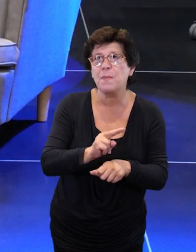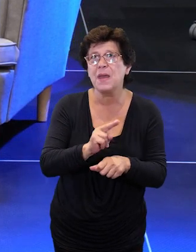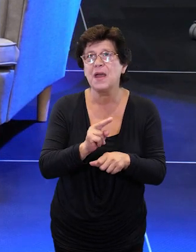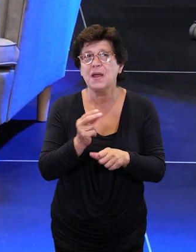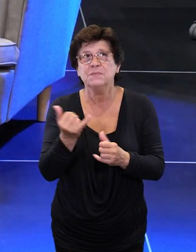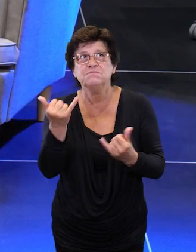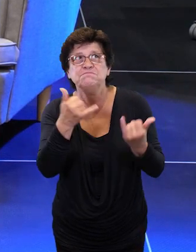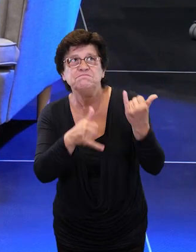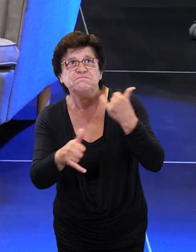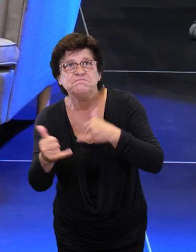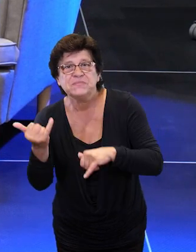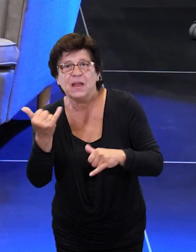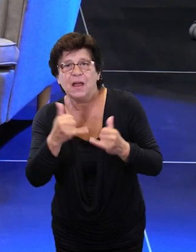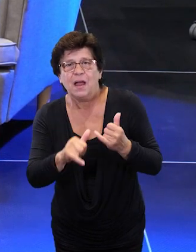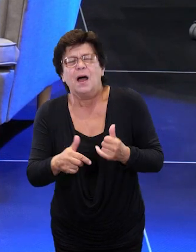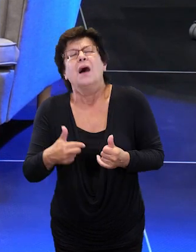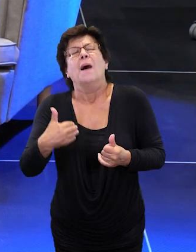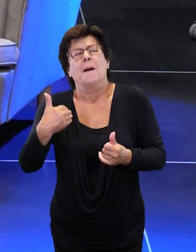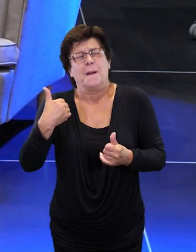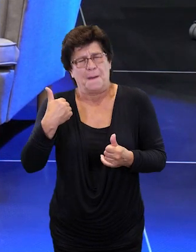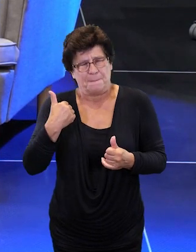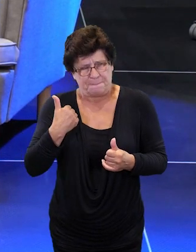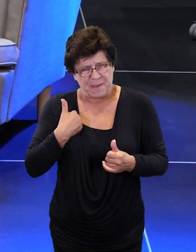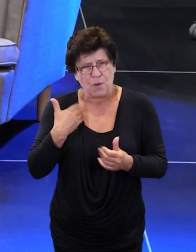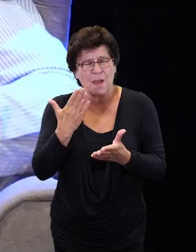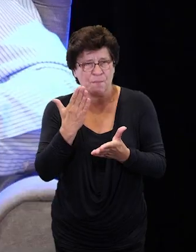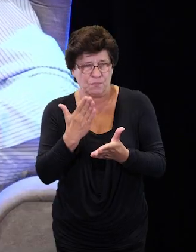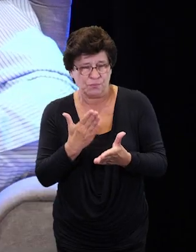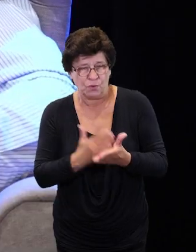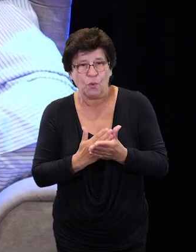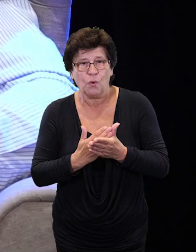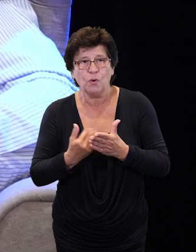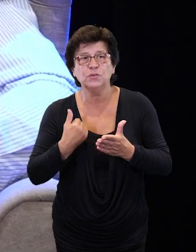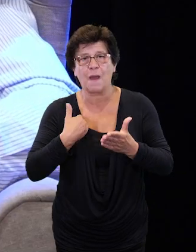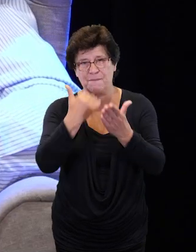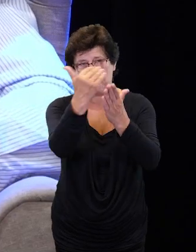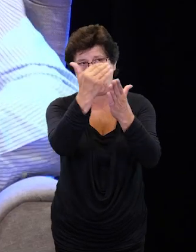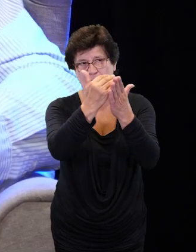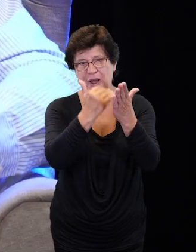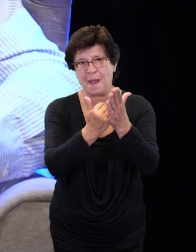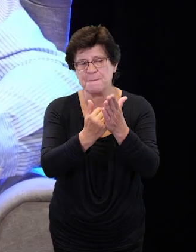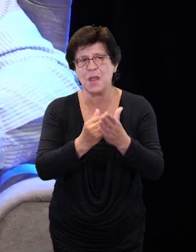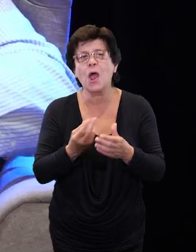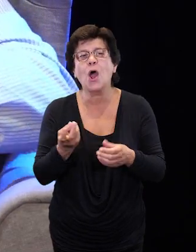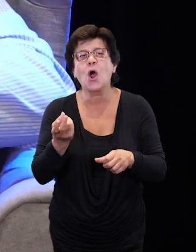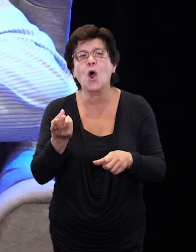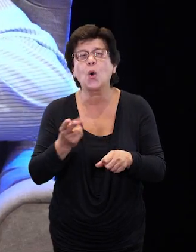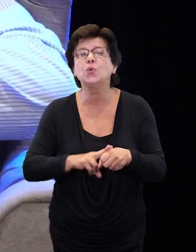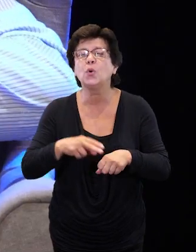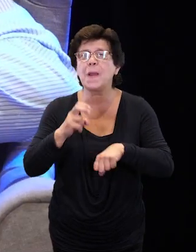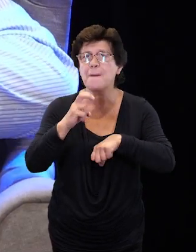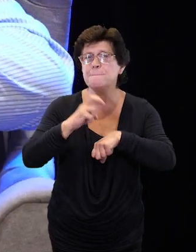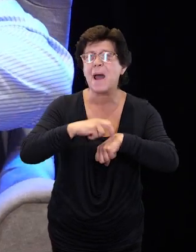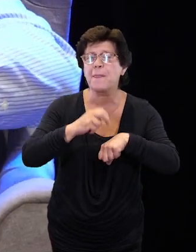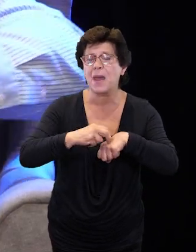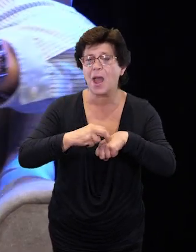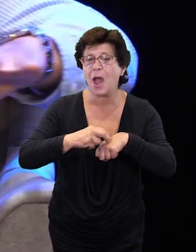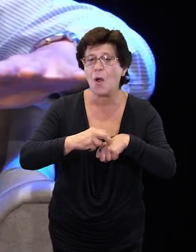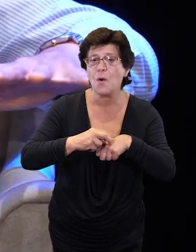Proszę mi powiedzieć... - Znaczy byłem rzeczywiście członkiem programu, który badał jakby leki, czyli zanim wprowadzi się lek na rynek,